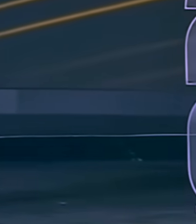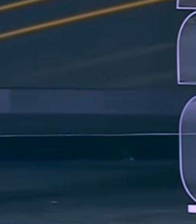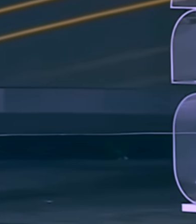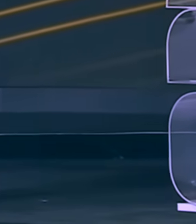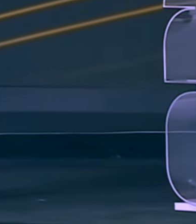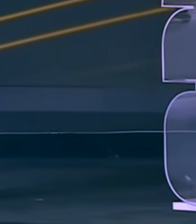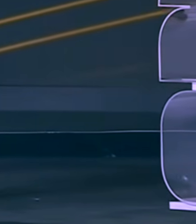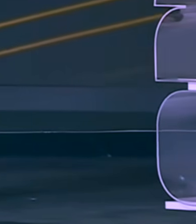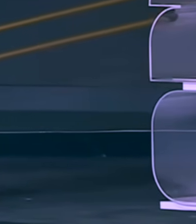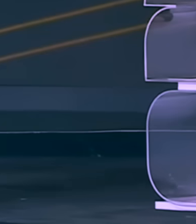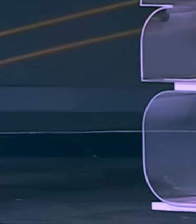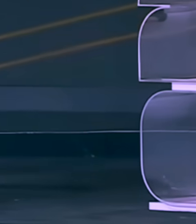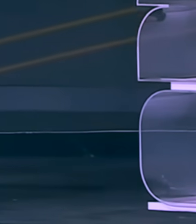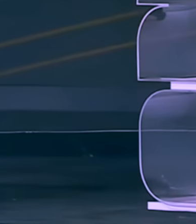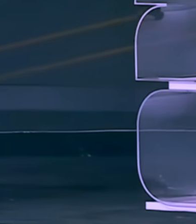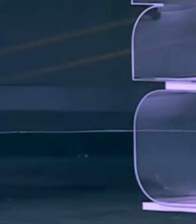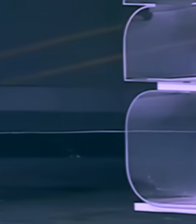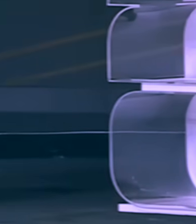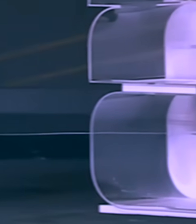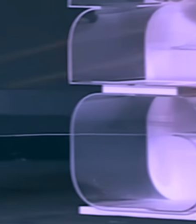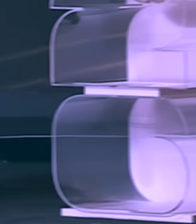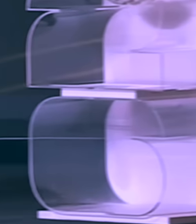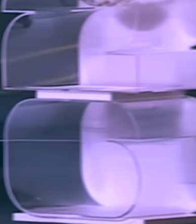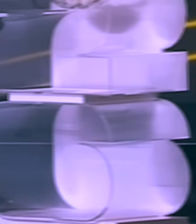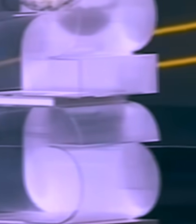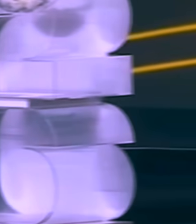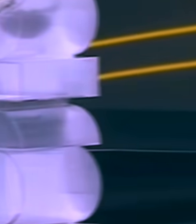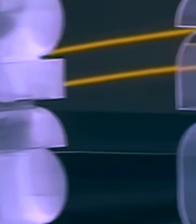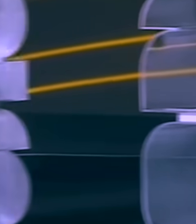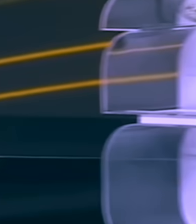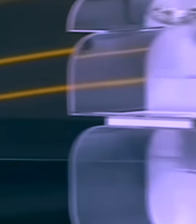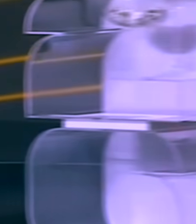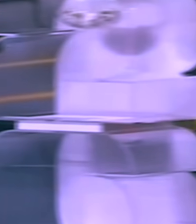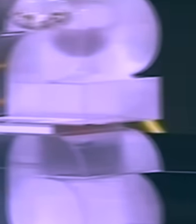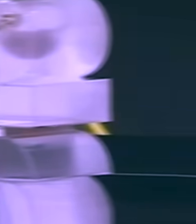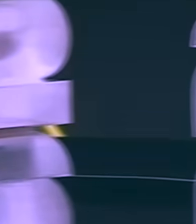presente en el sorteo del mundial 2026. Pero antes de iniciar con el proceso,